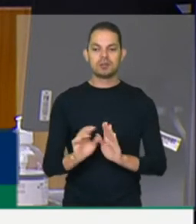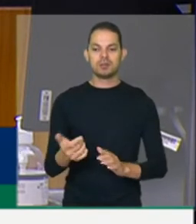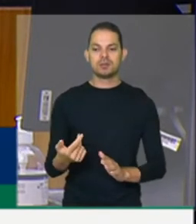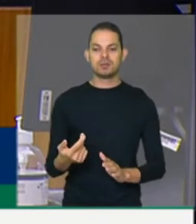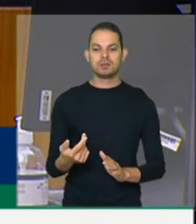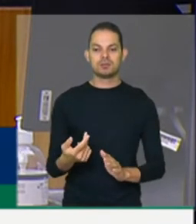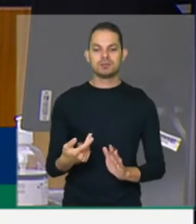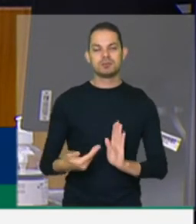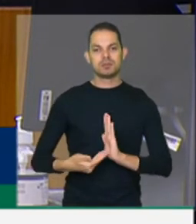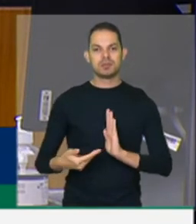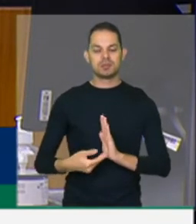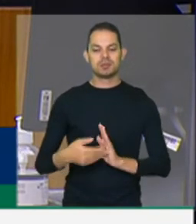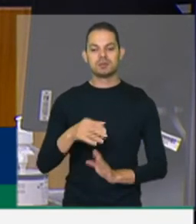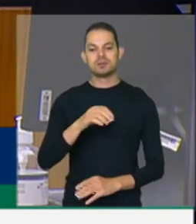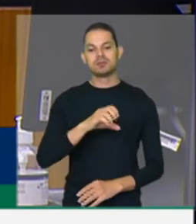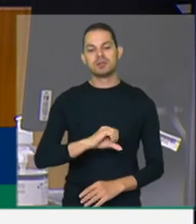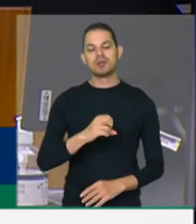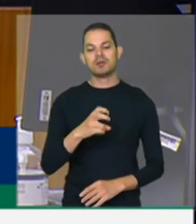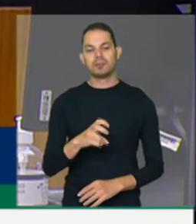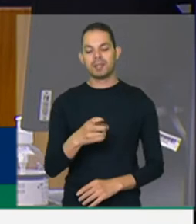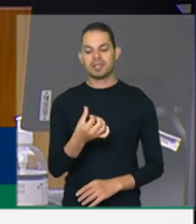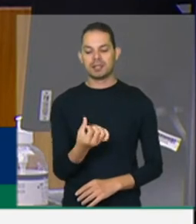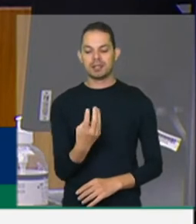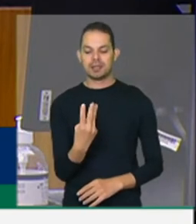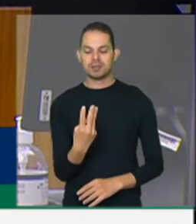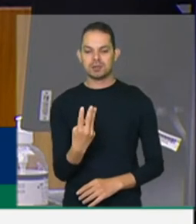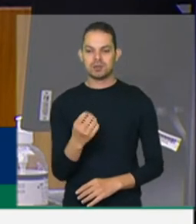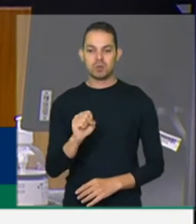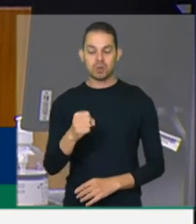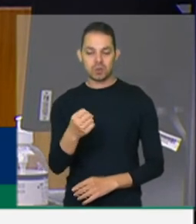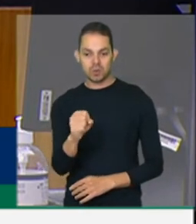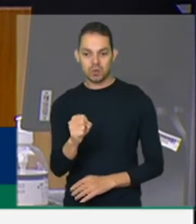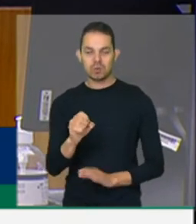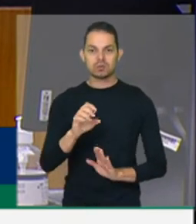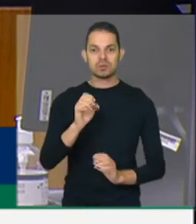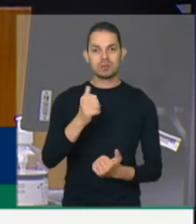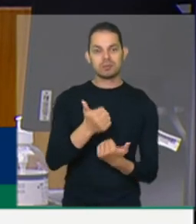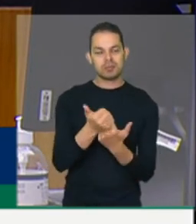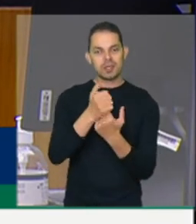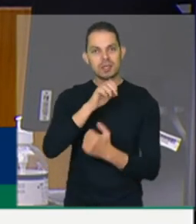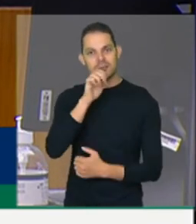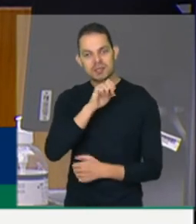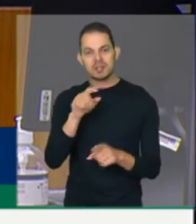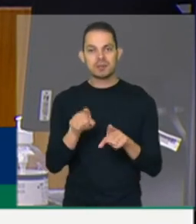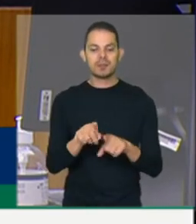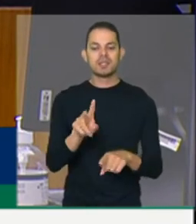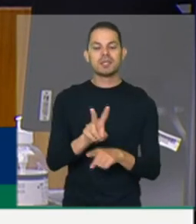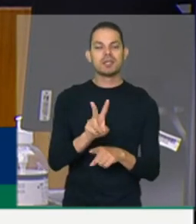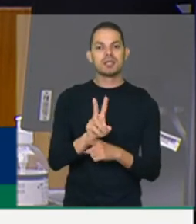FEDERAL... PROJETO DE LEI N° 5638/20 QUE DISPÕE SOBRE AS AÇÕES EMERGENCIAL, TEMPORÁ RIAS. DESTINADAS AO SETOR DE EVENTOS PARA COMPENSAR OS